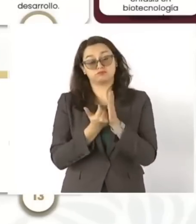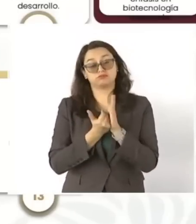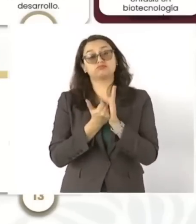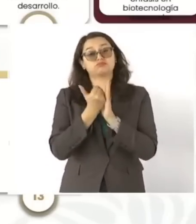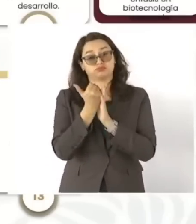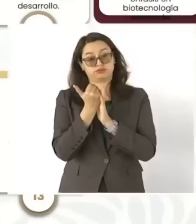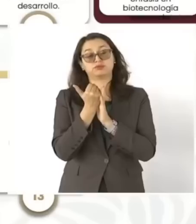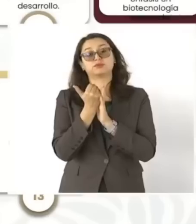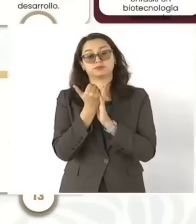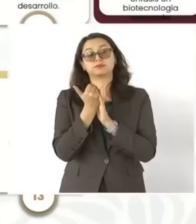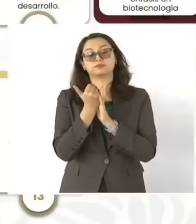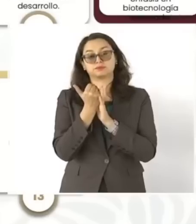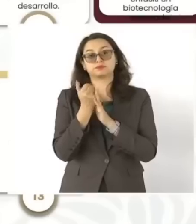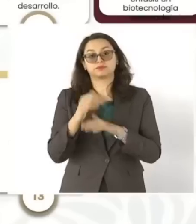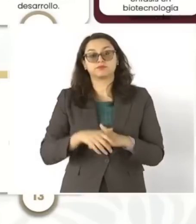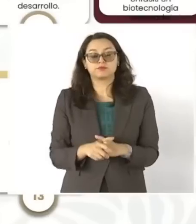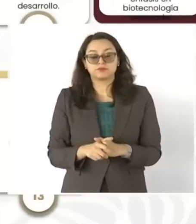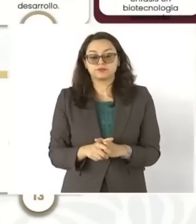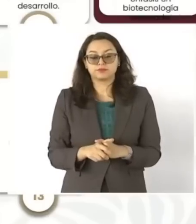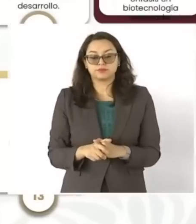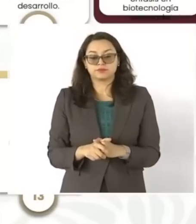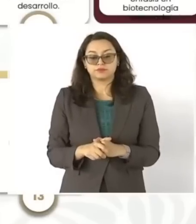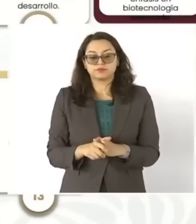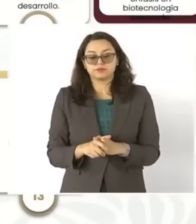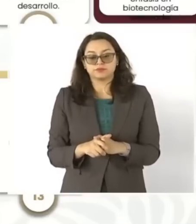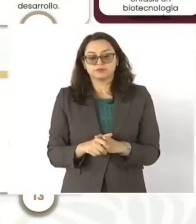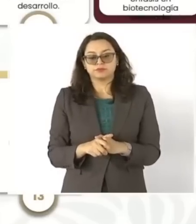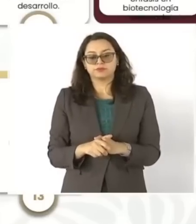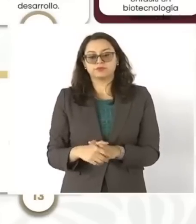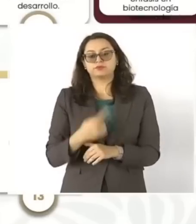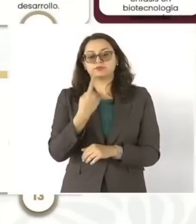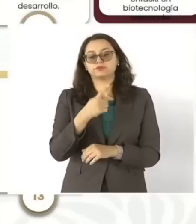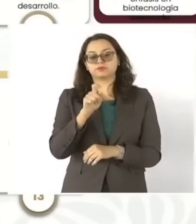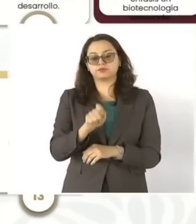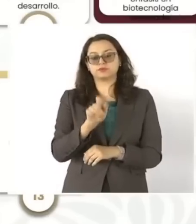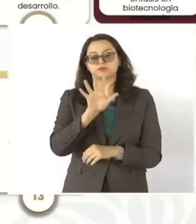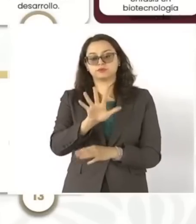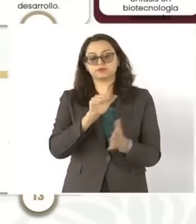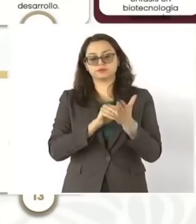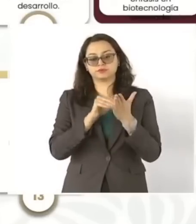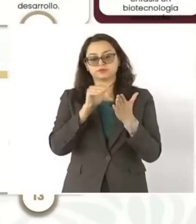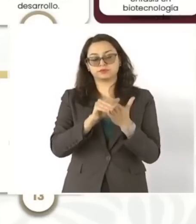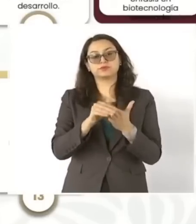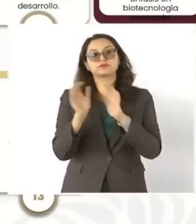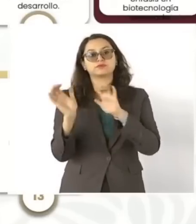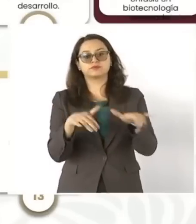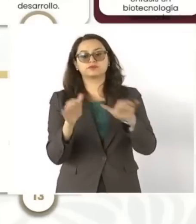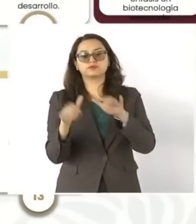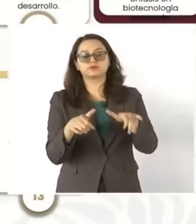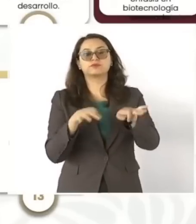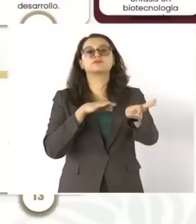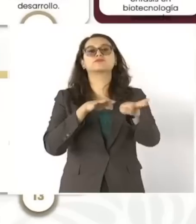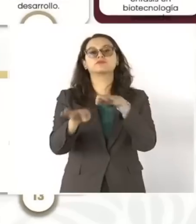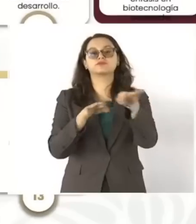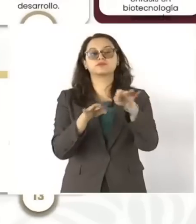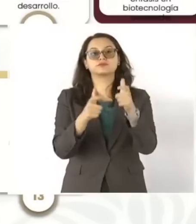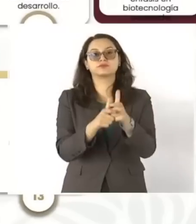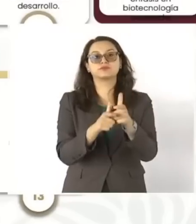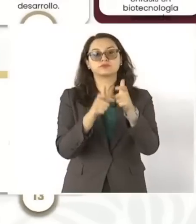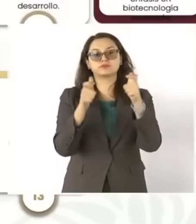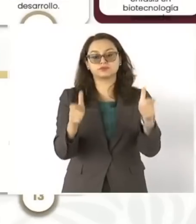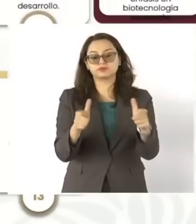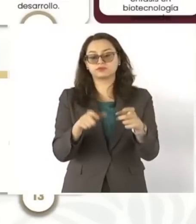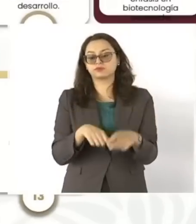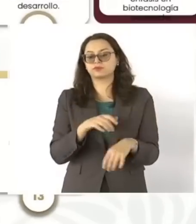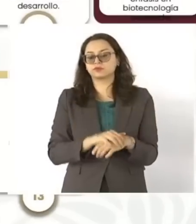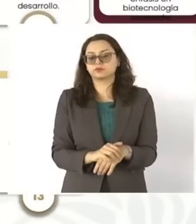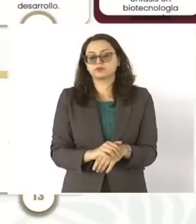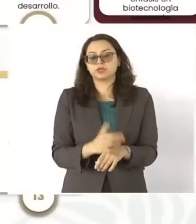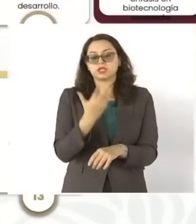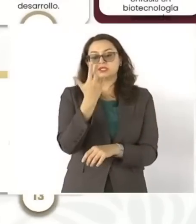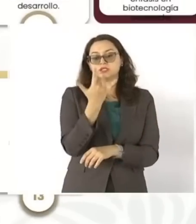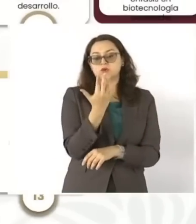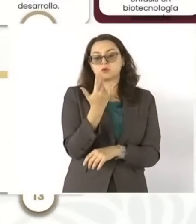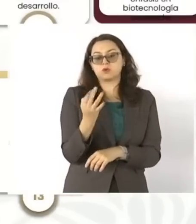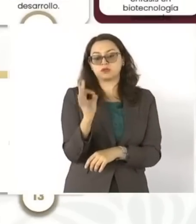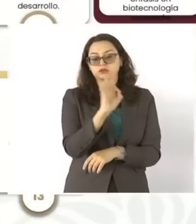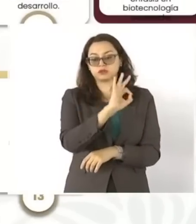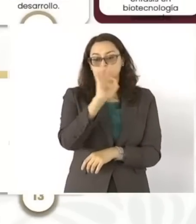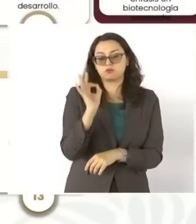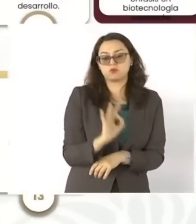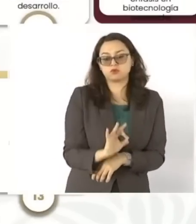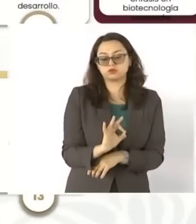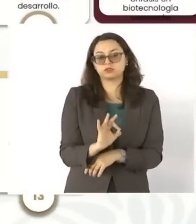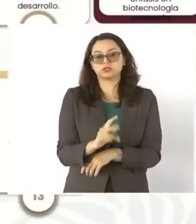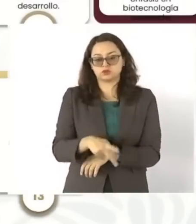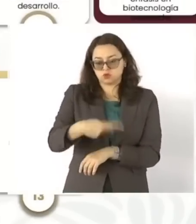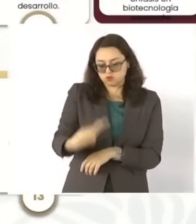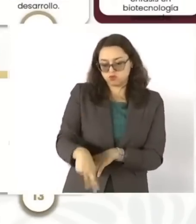pública y Privada 1.5 millones de empleos más 50% de la proveeduría y el consumo nacional